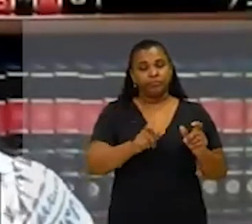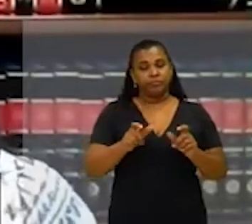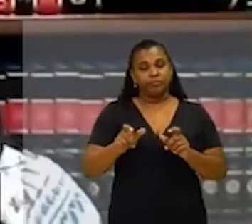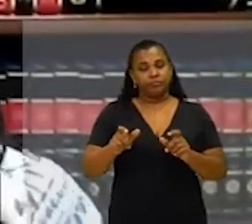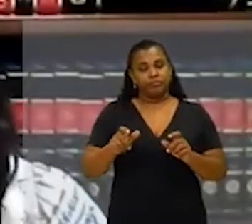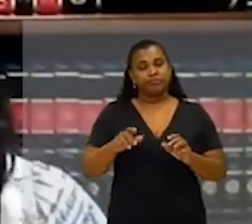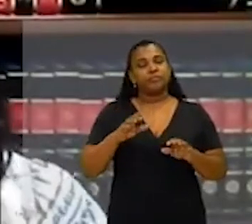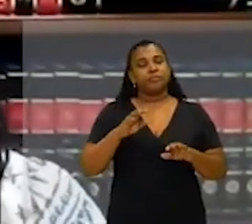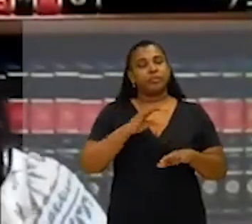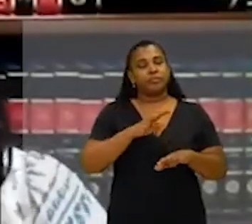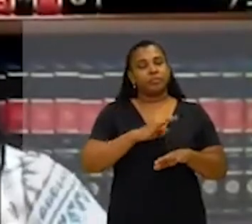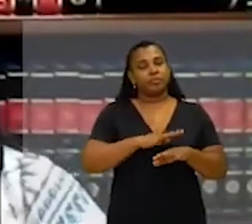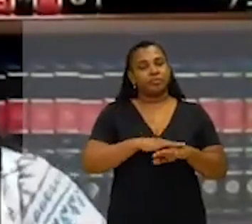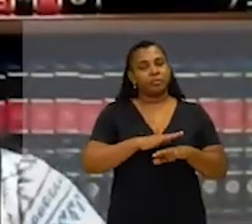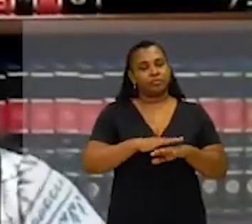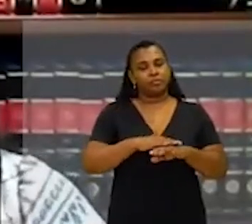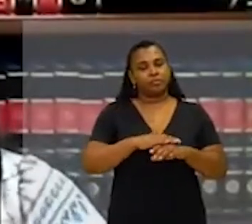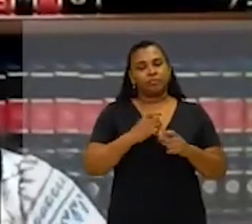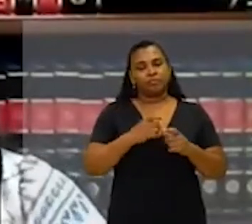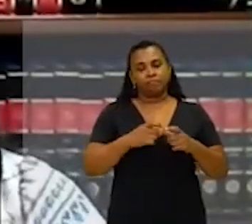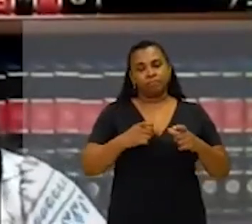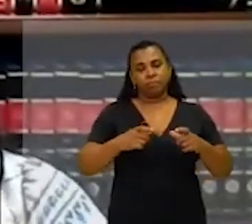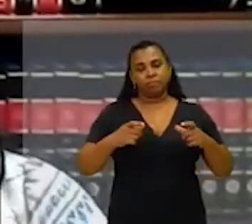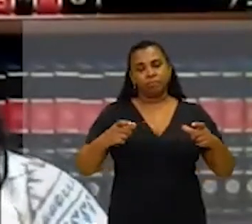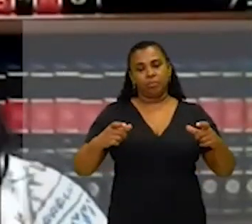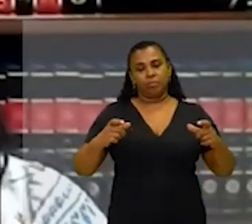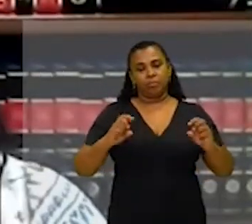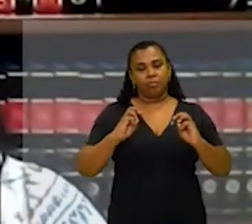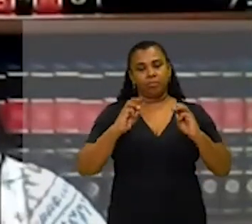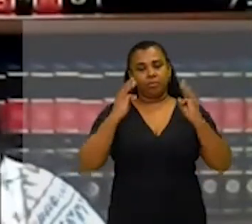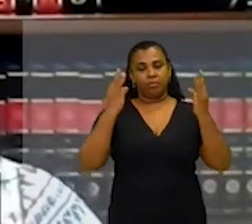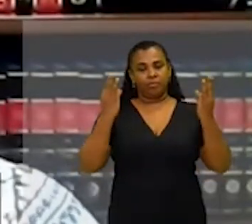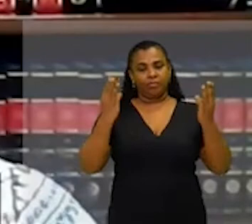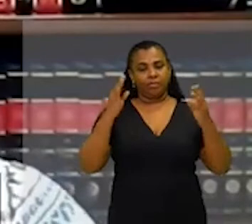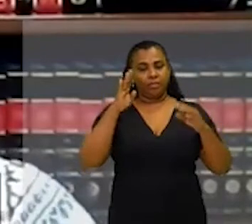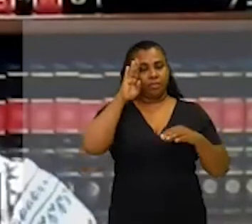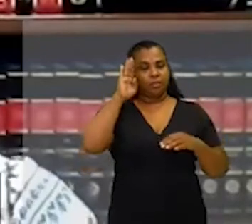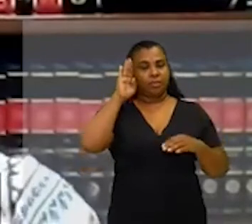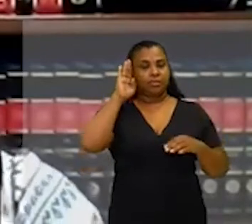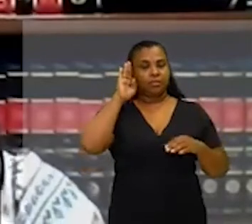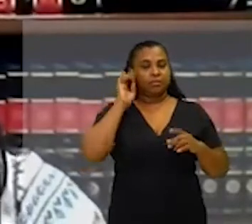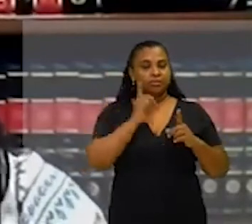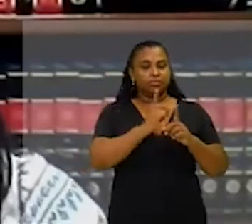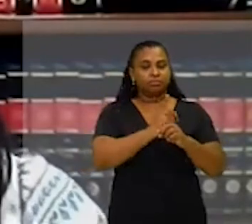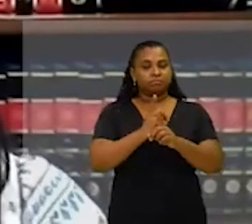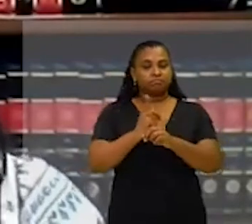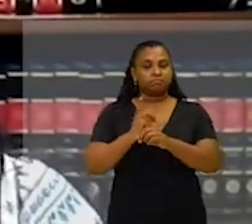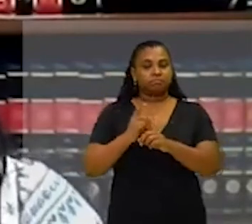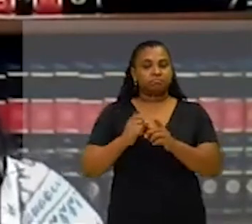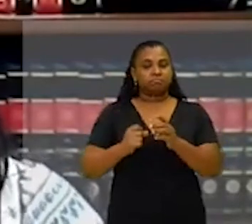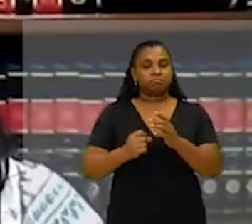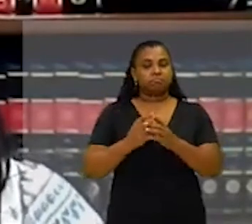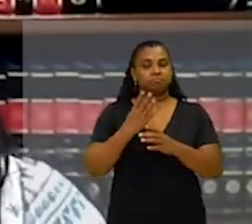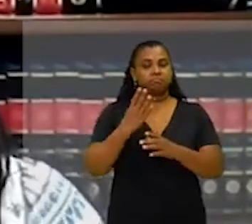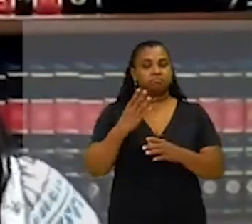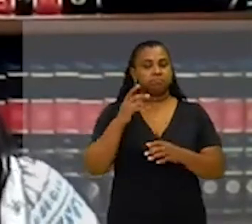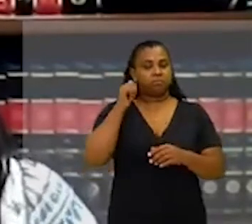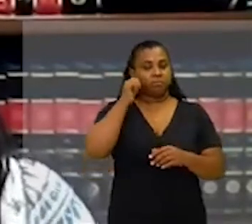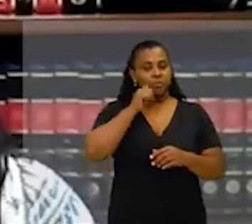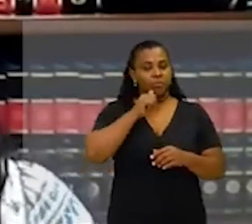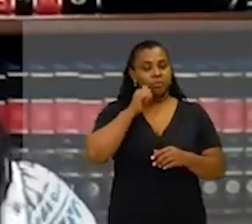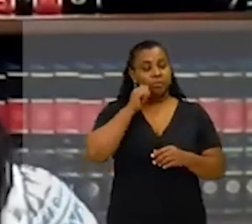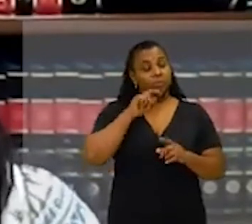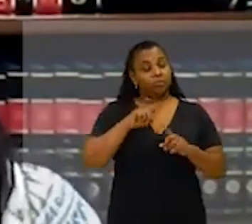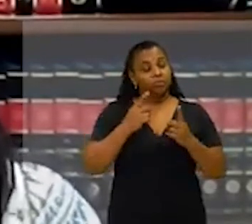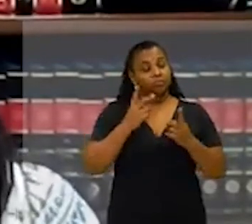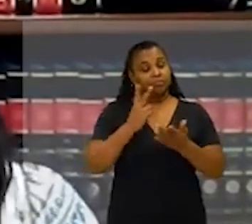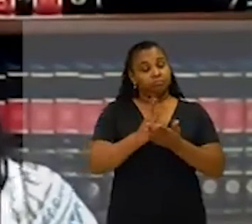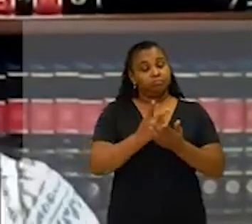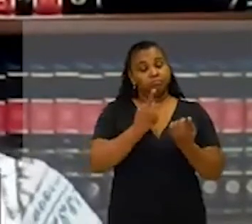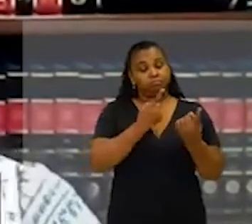vez mais está sendo comum em eventos acadêmicos a gente sabe o quanto que é desafiador e eu também